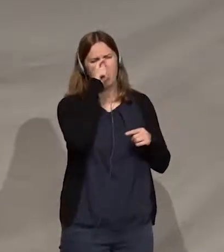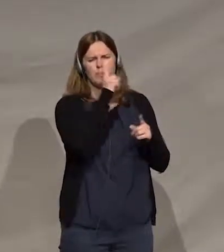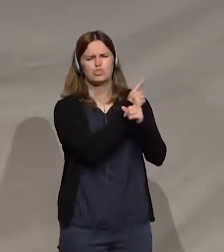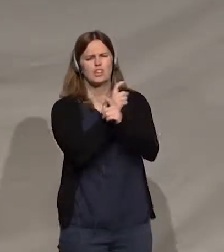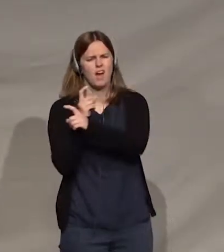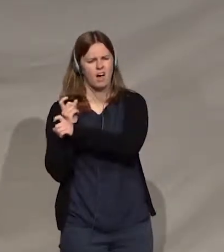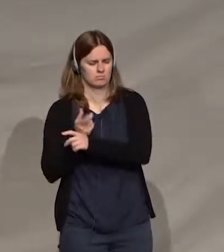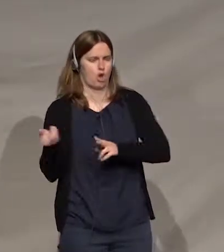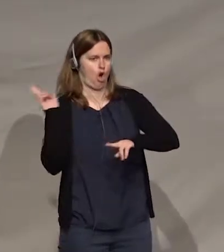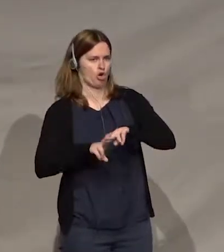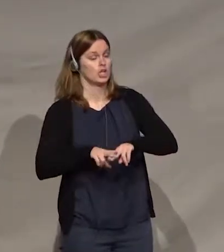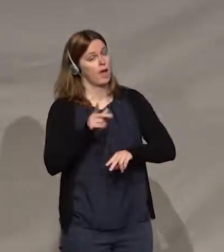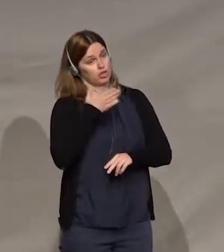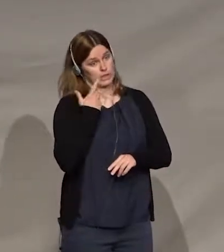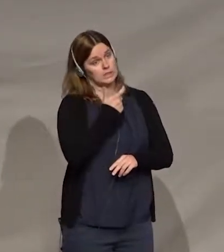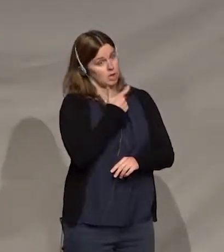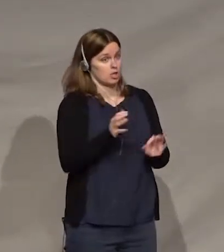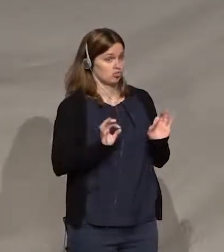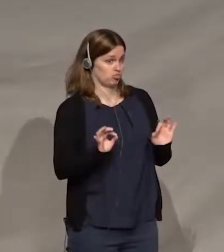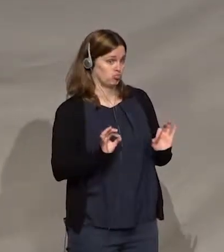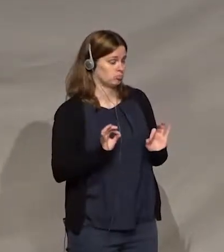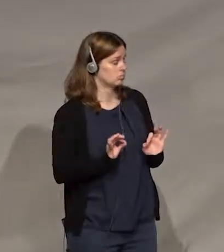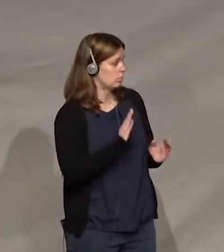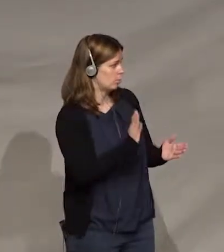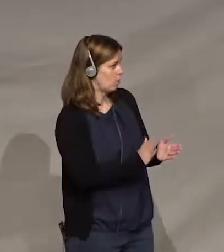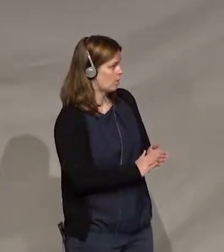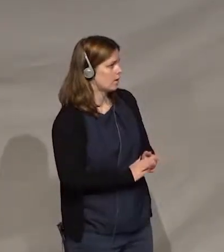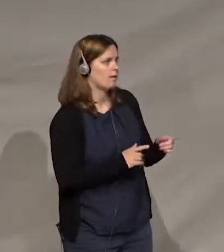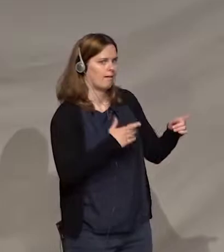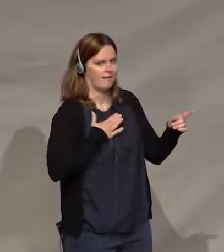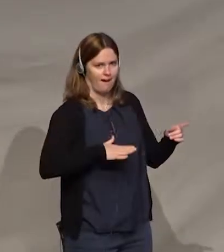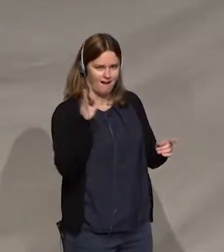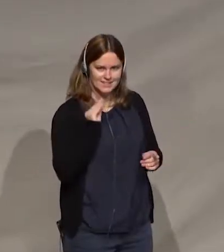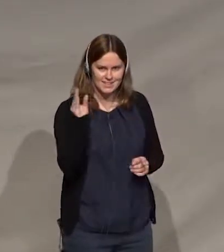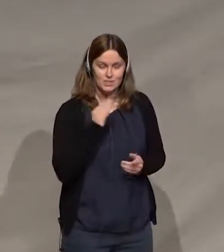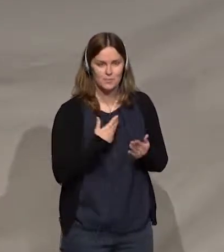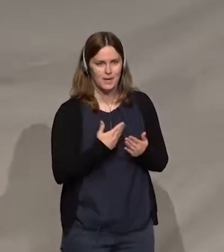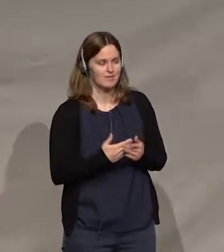Je skvělé to slyšet. Opravdu jste první, koho jsem kdy potkal, kdo mi říká, že čeština není tak náročná.